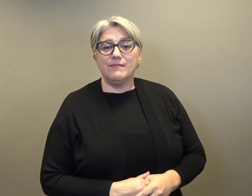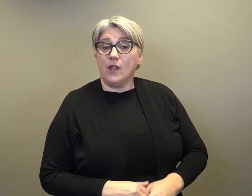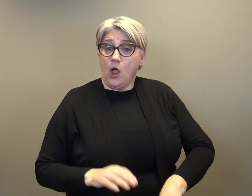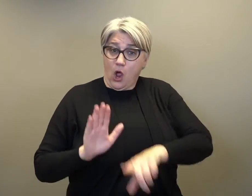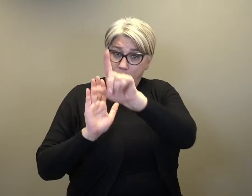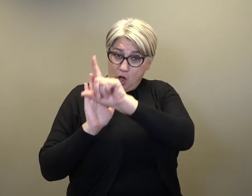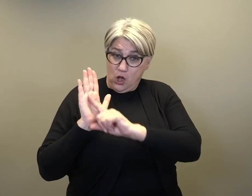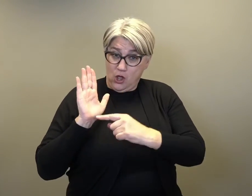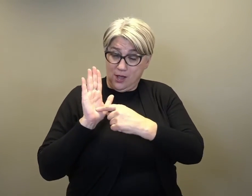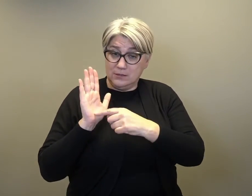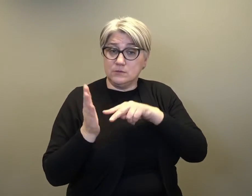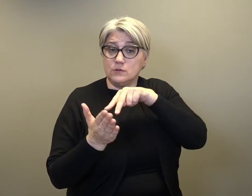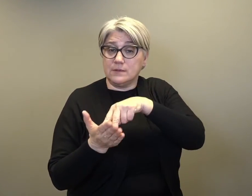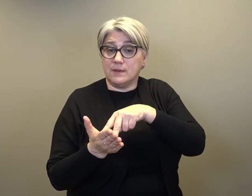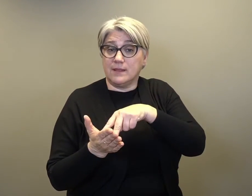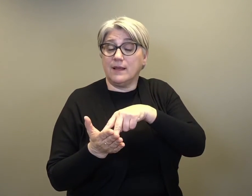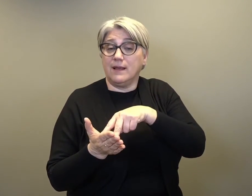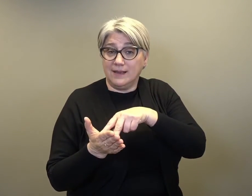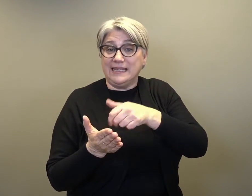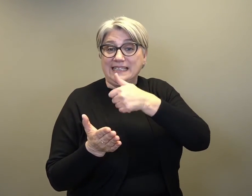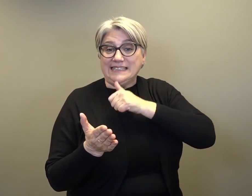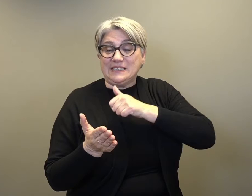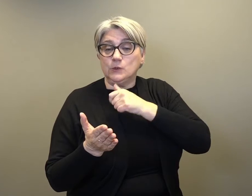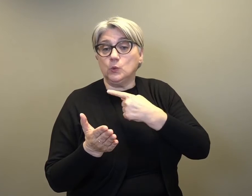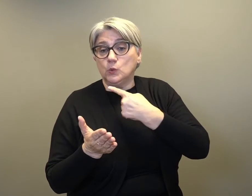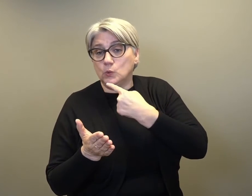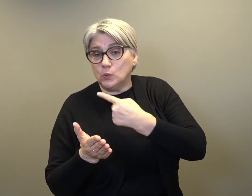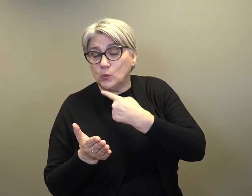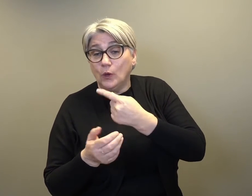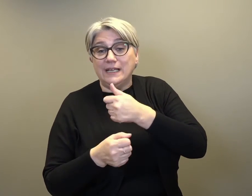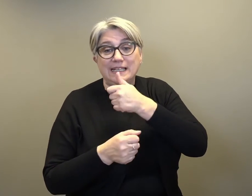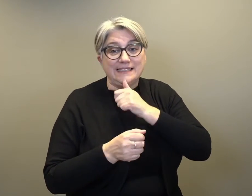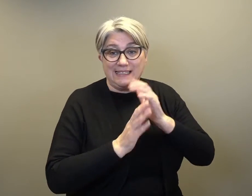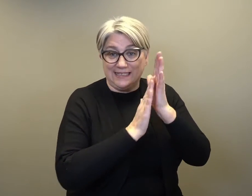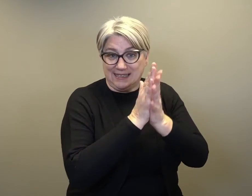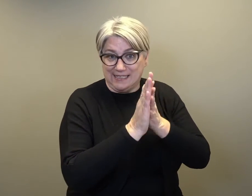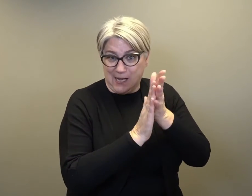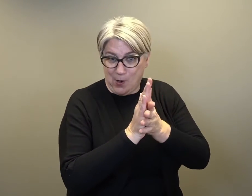Lög um stöðu íslenskrar tungu og íslensks táknmáls